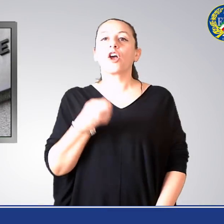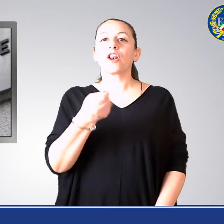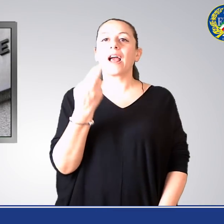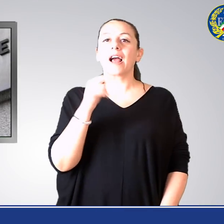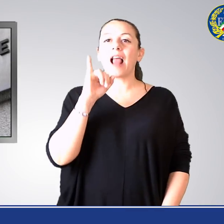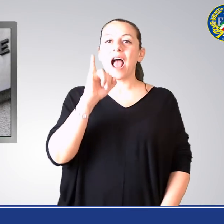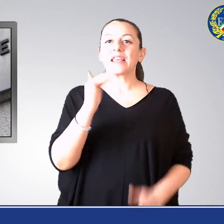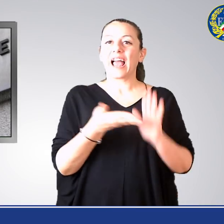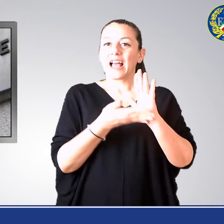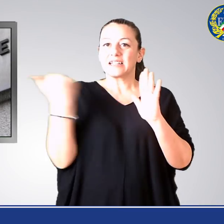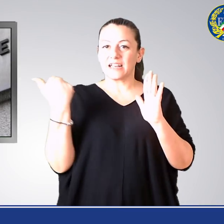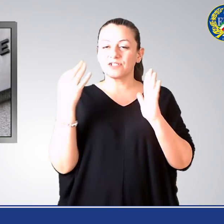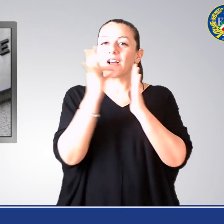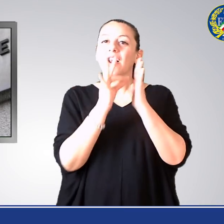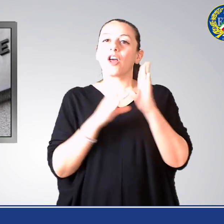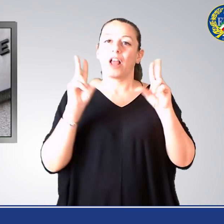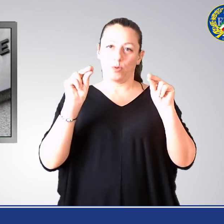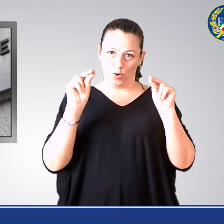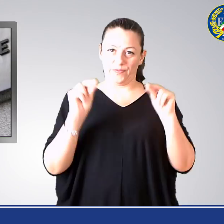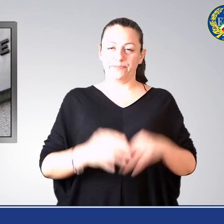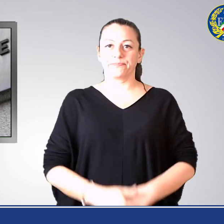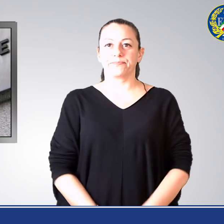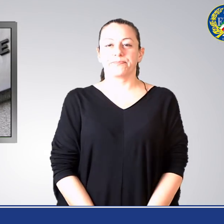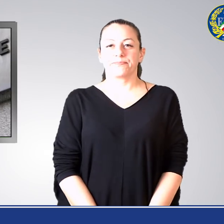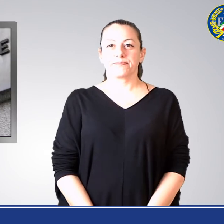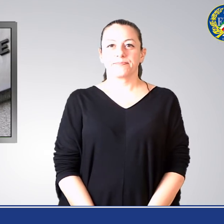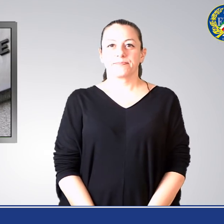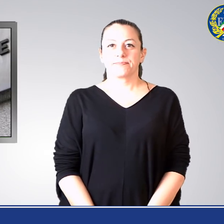Nuove regole esenzione canone RAI